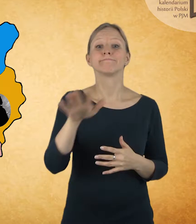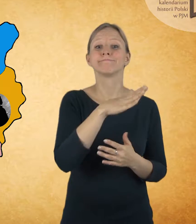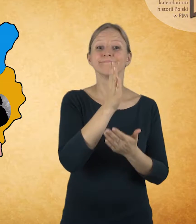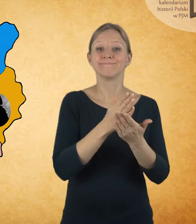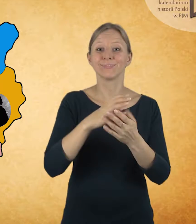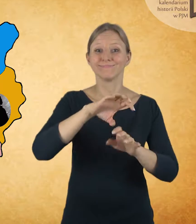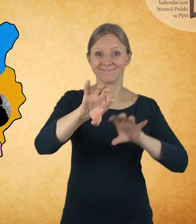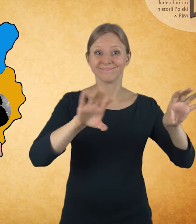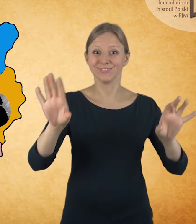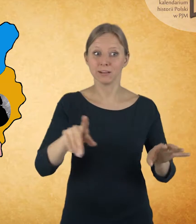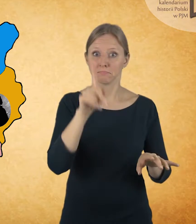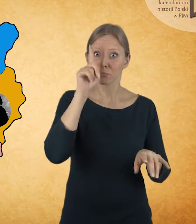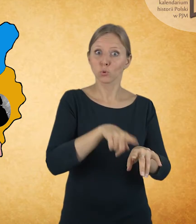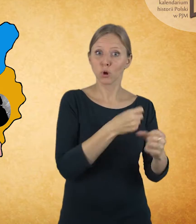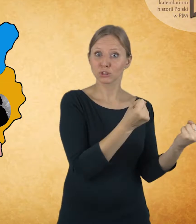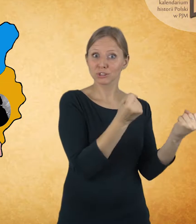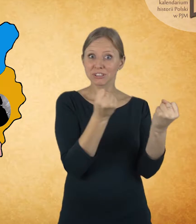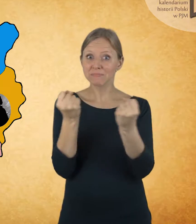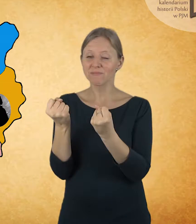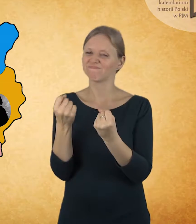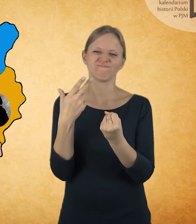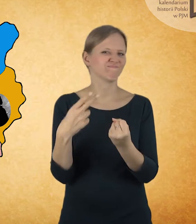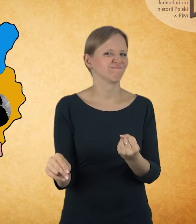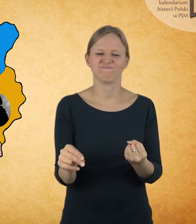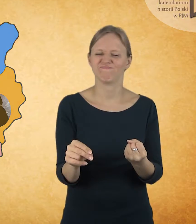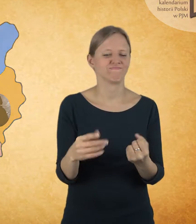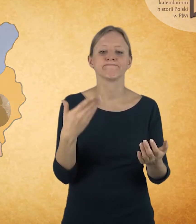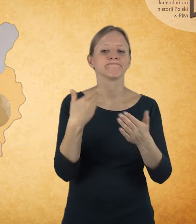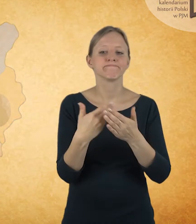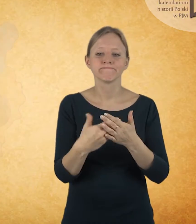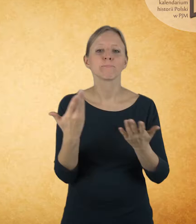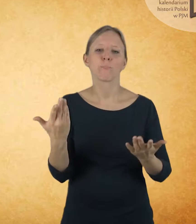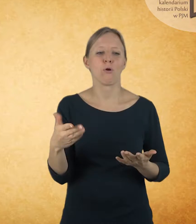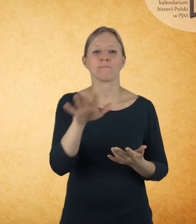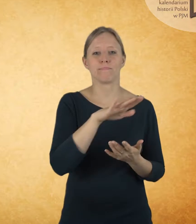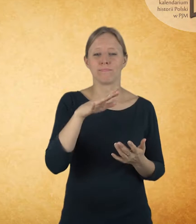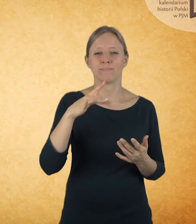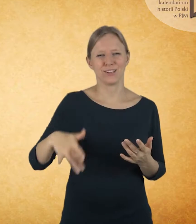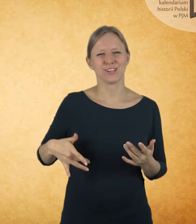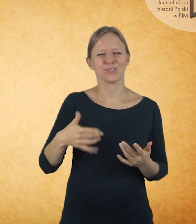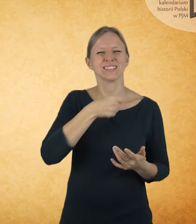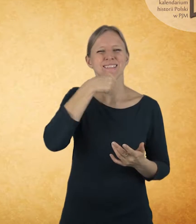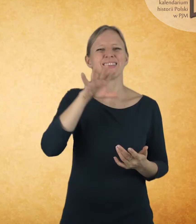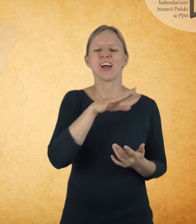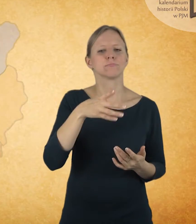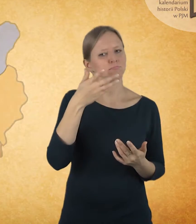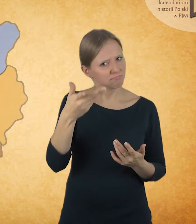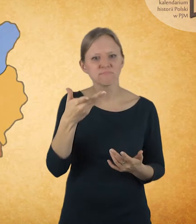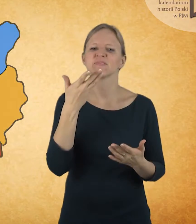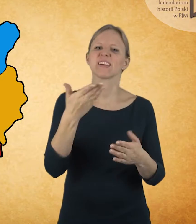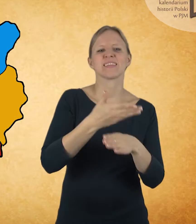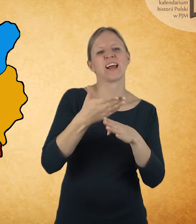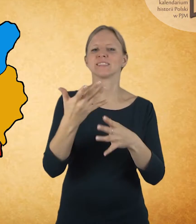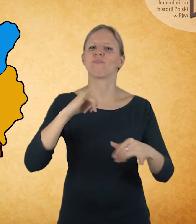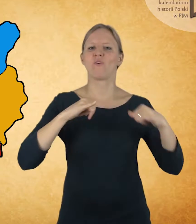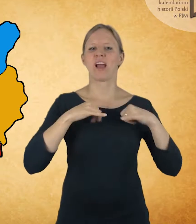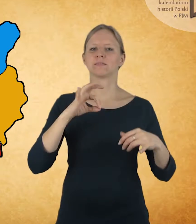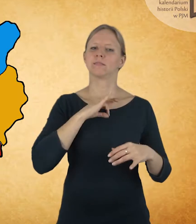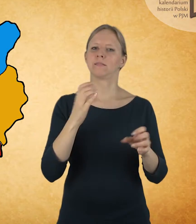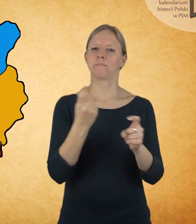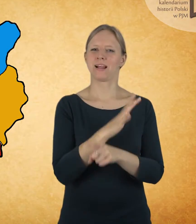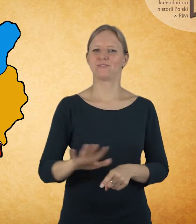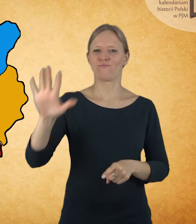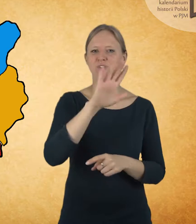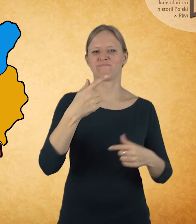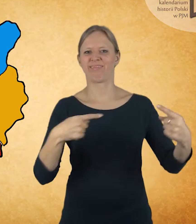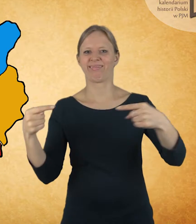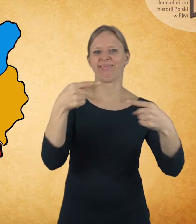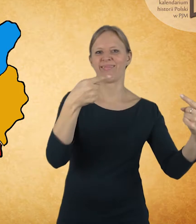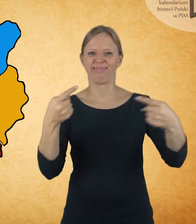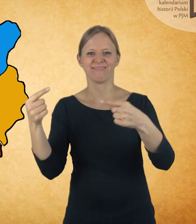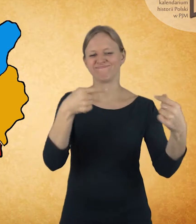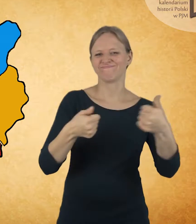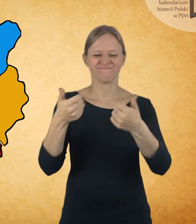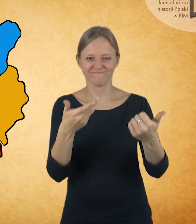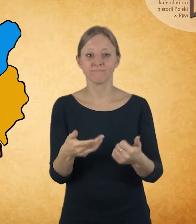Ten system nie działał długo, bo książęta seniorzy chcieli mieć władze nad całym krajem,